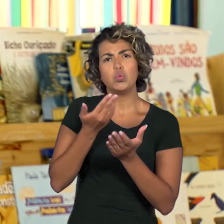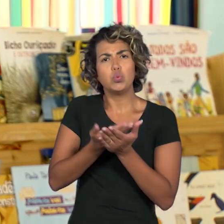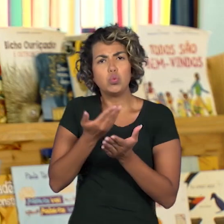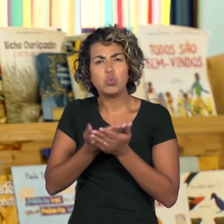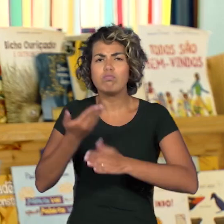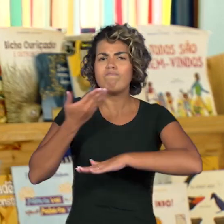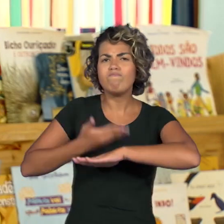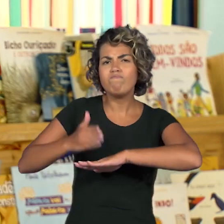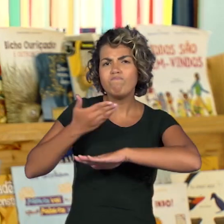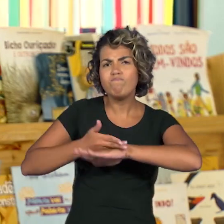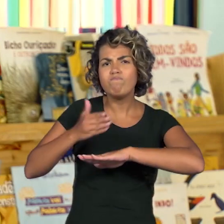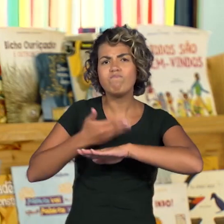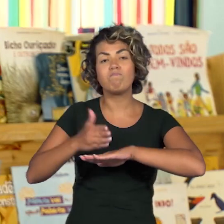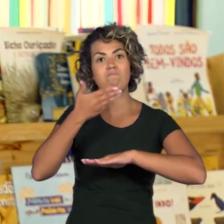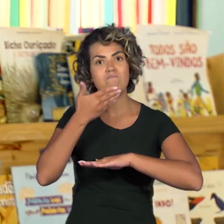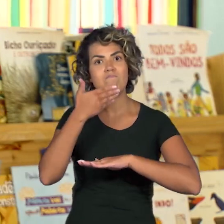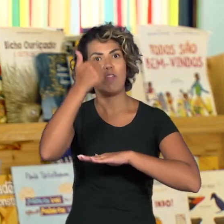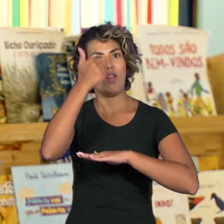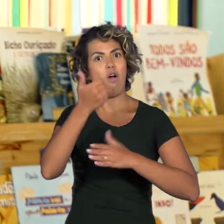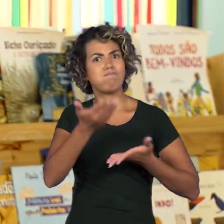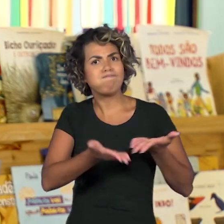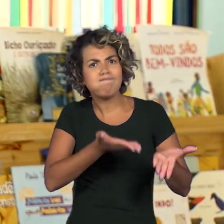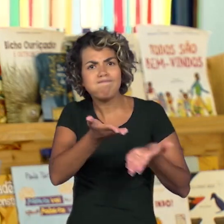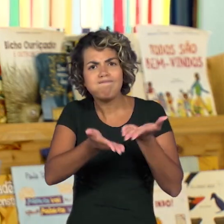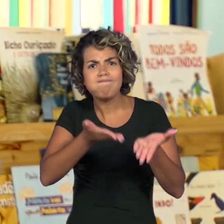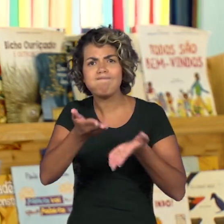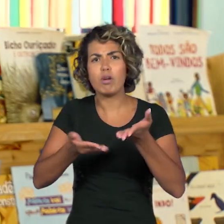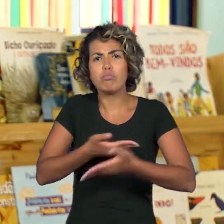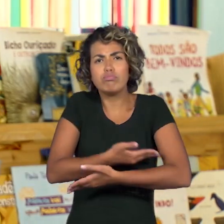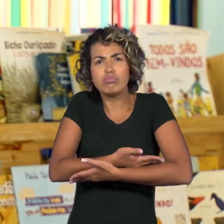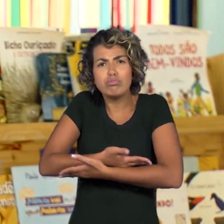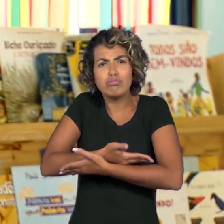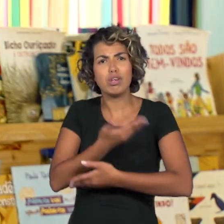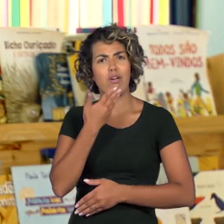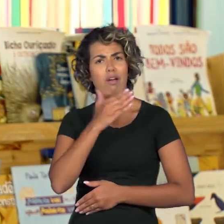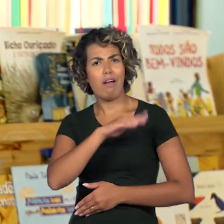DE ESTUDOS E FORMAÇÕES, POSSAMOS QUALIFICAR O ATENDIMENTO